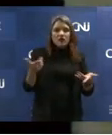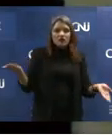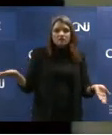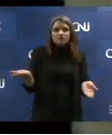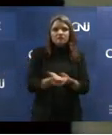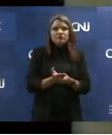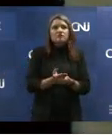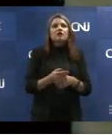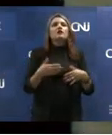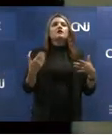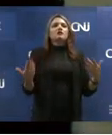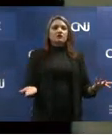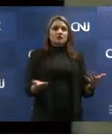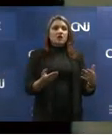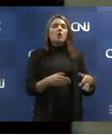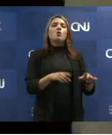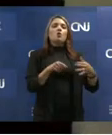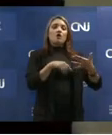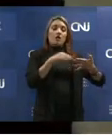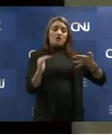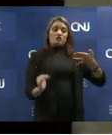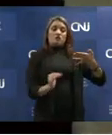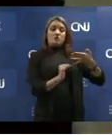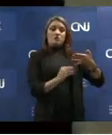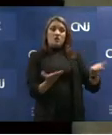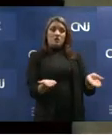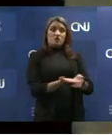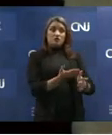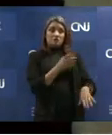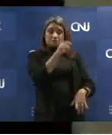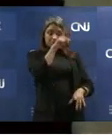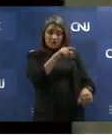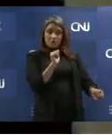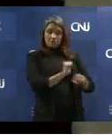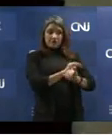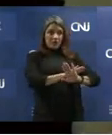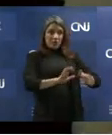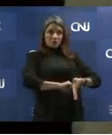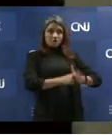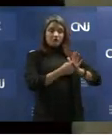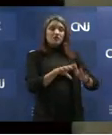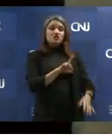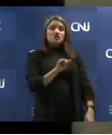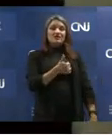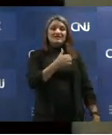o arquivamento, não autorizam e que se deu em 17 de novembro de 2020